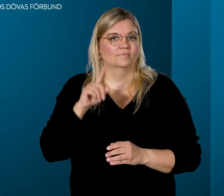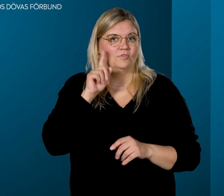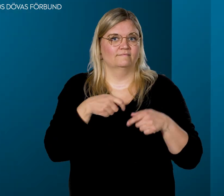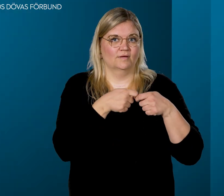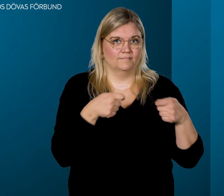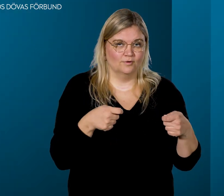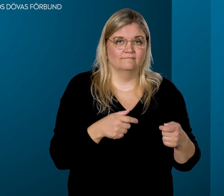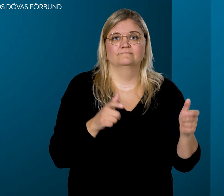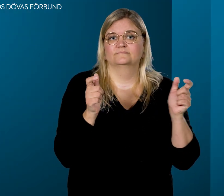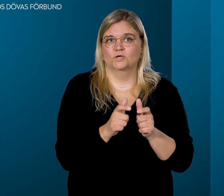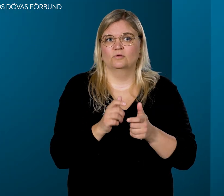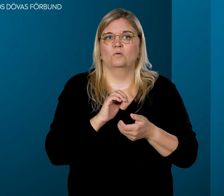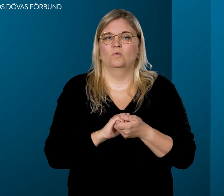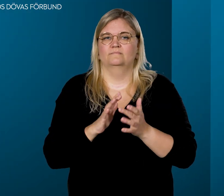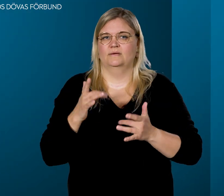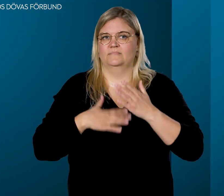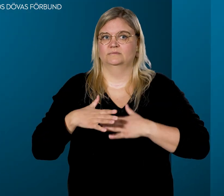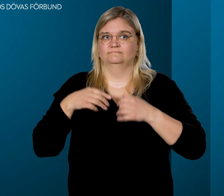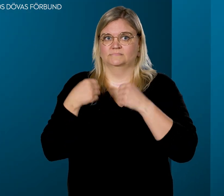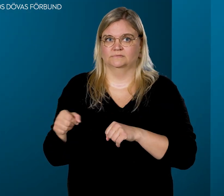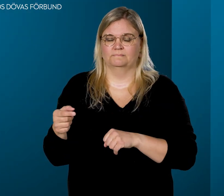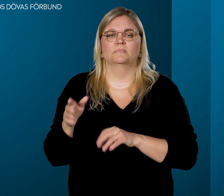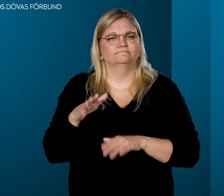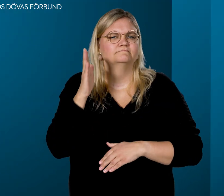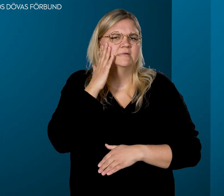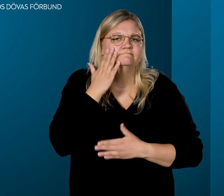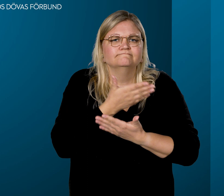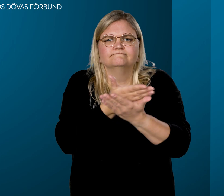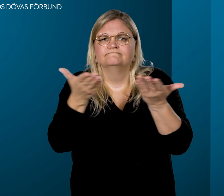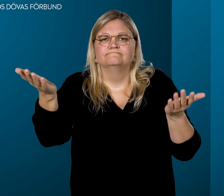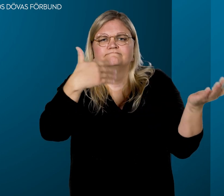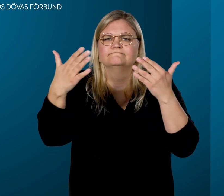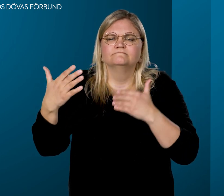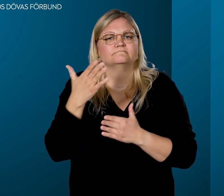Finlands Dövas Förbunds förenings- och frivilligverksamhet bad gemenskapen -